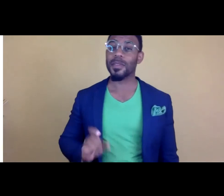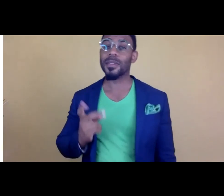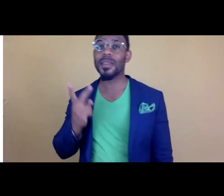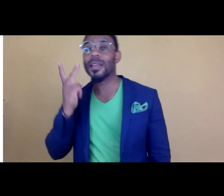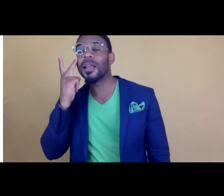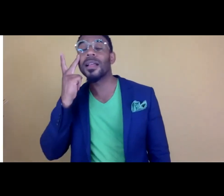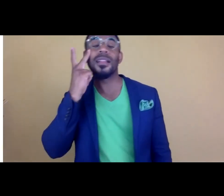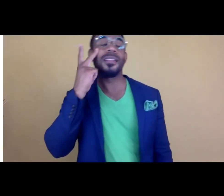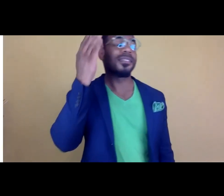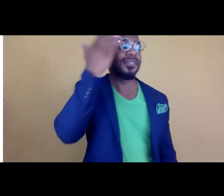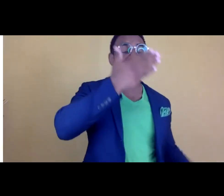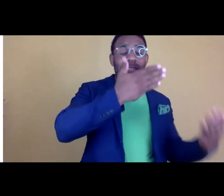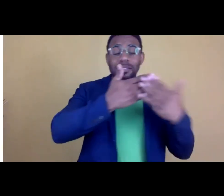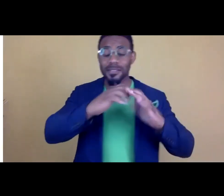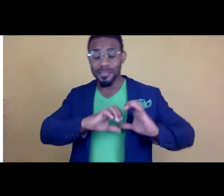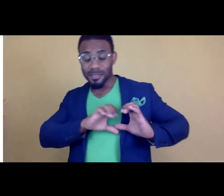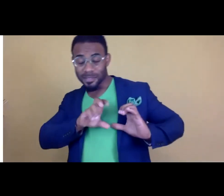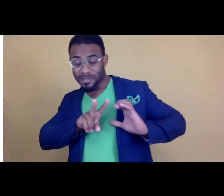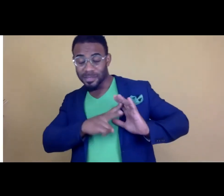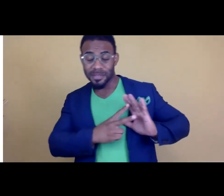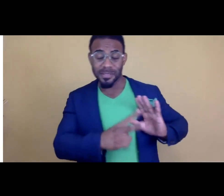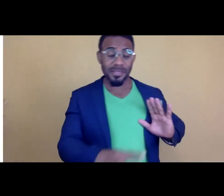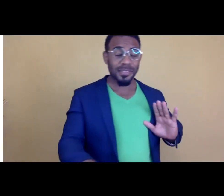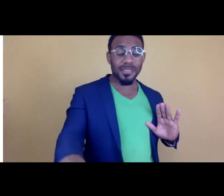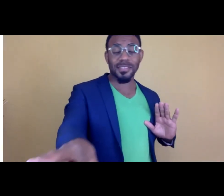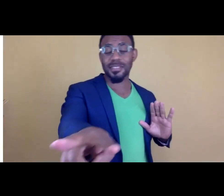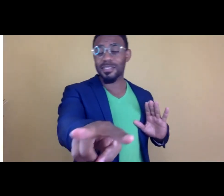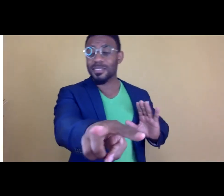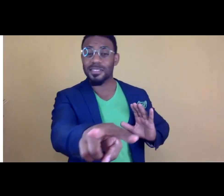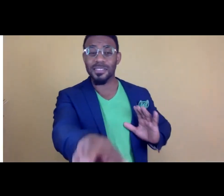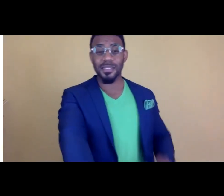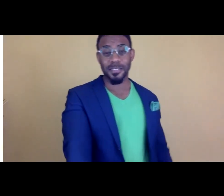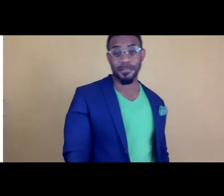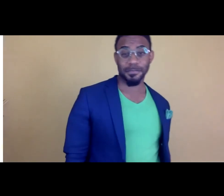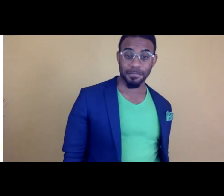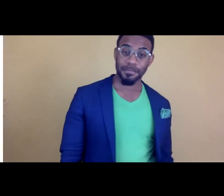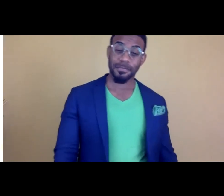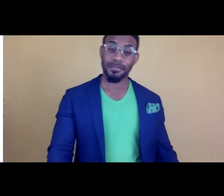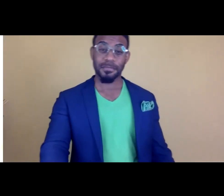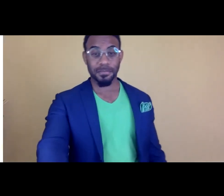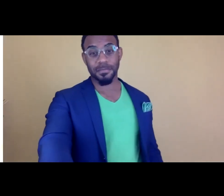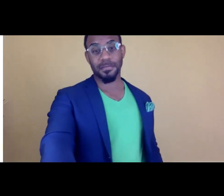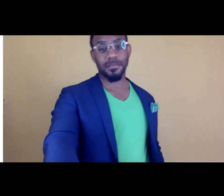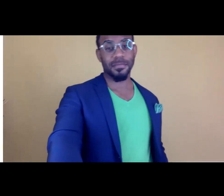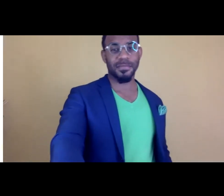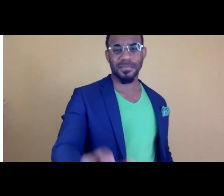Solo veo con mi corazon.